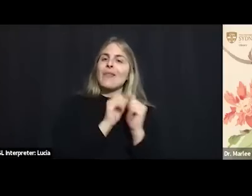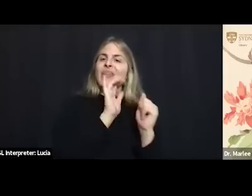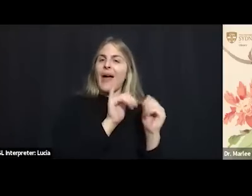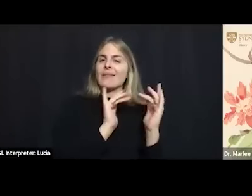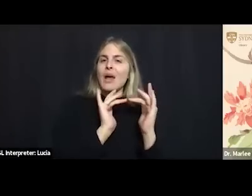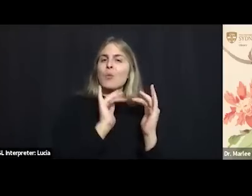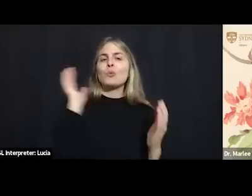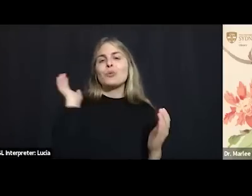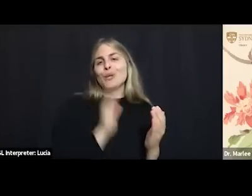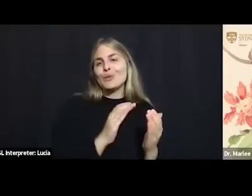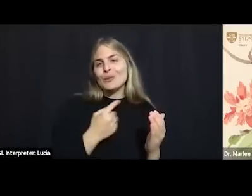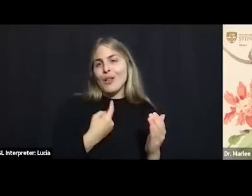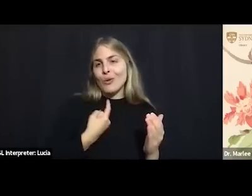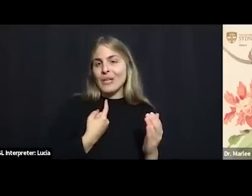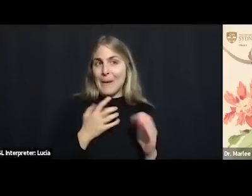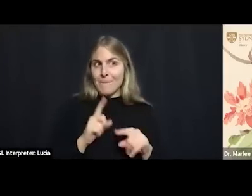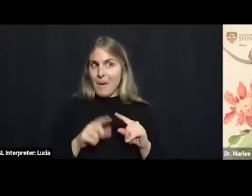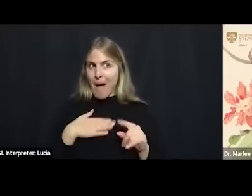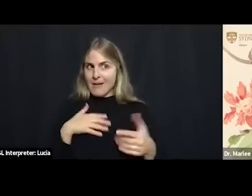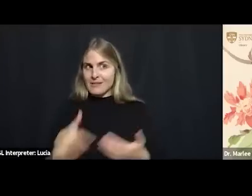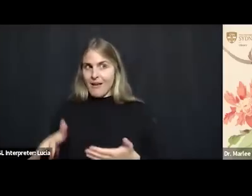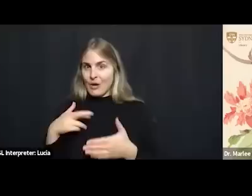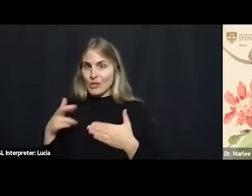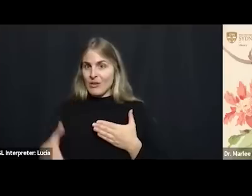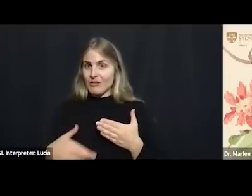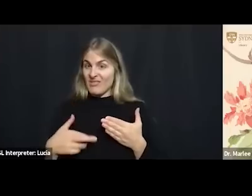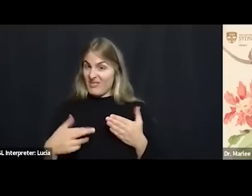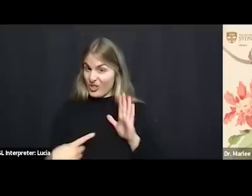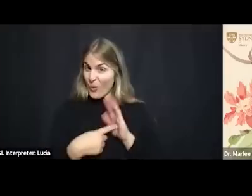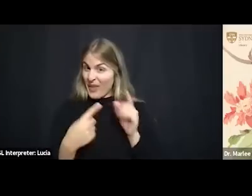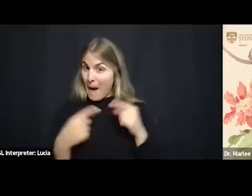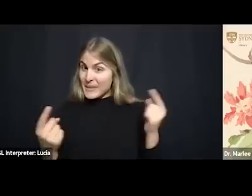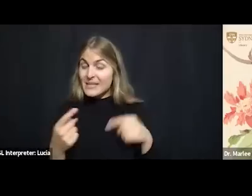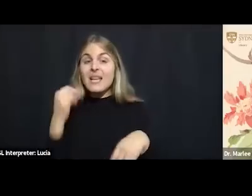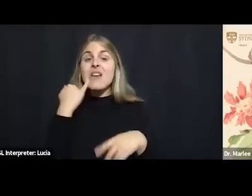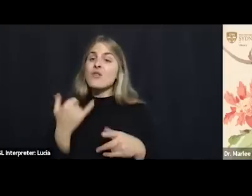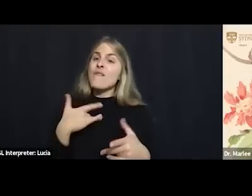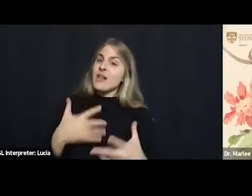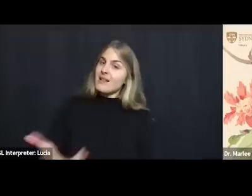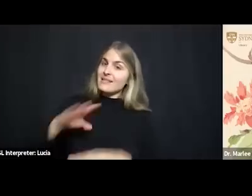pero mis hallazgos mostraron lo contrario. Por ejemplo, estar más satisfecho con las relaciones familiares